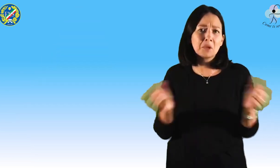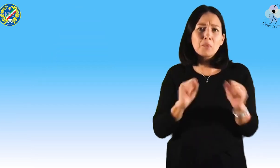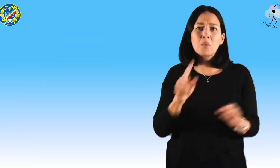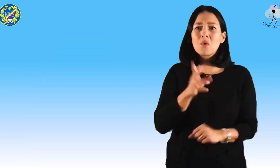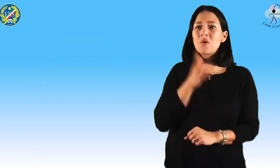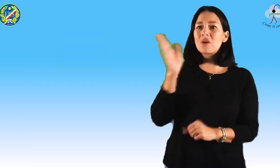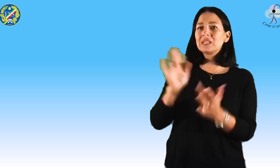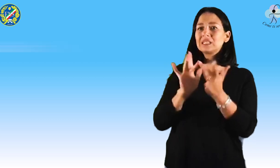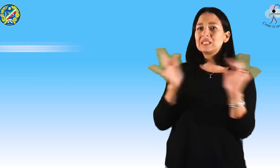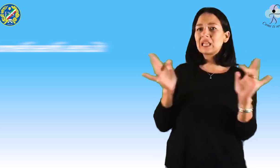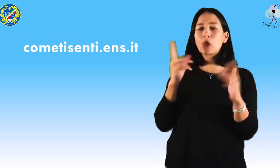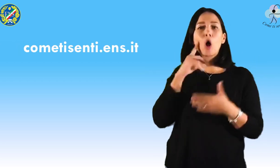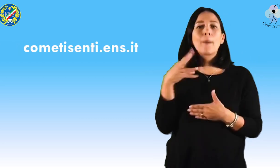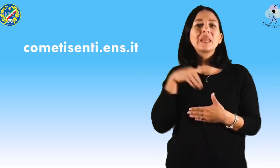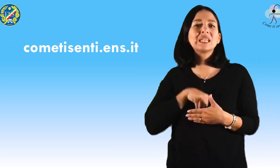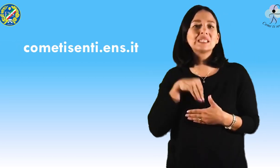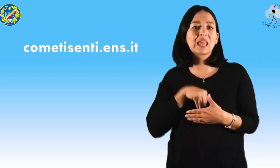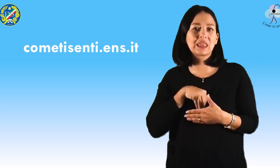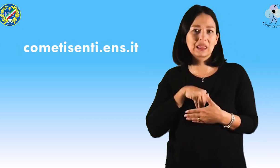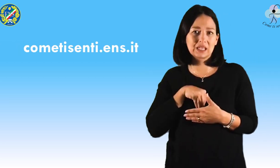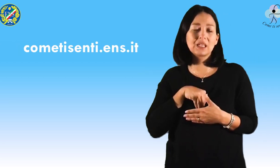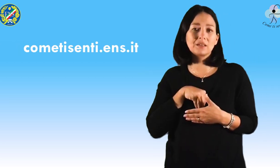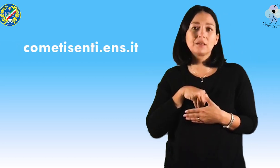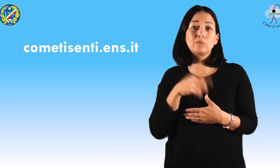Allora non ti resta che andare sul sito dedicato al progetto Come Ti Senti